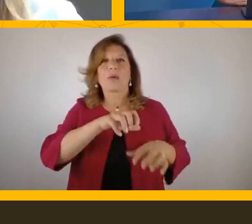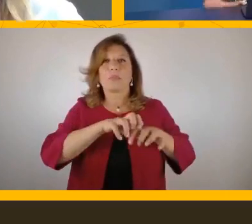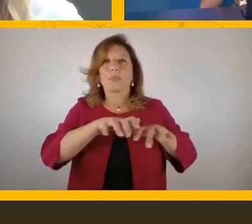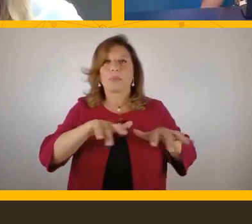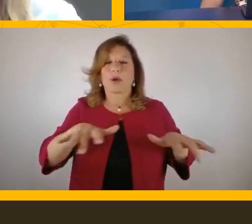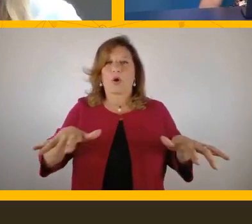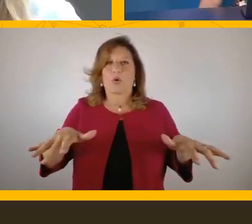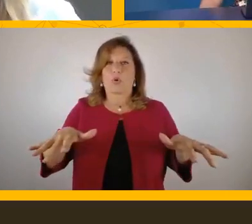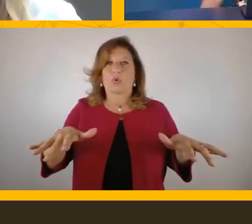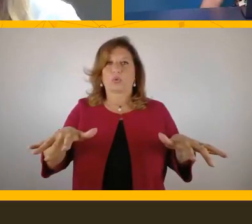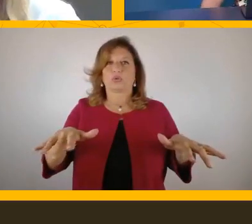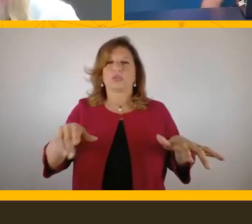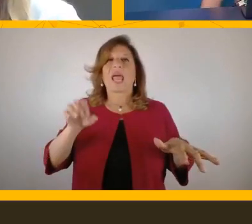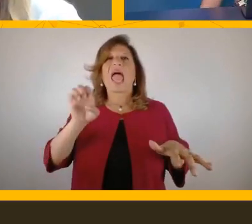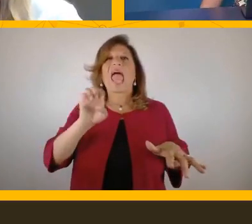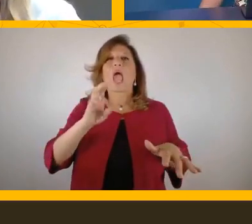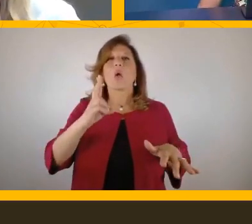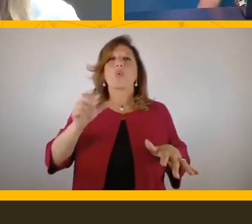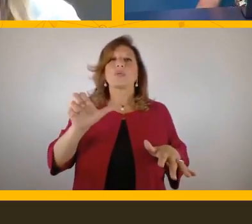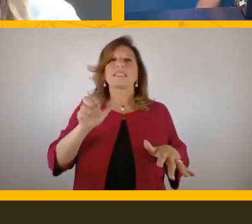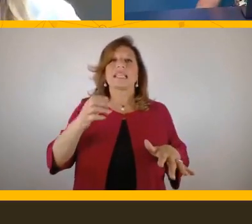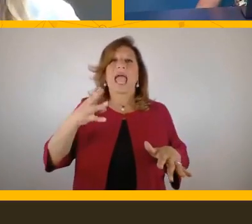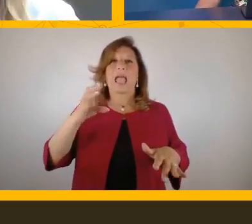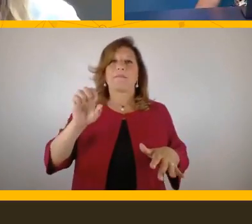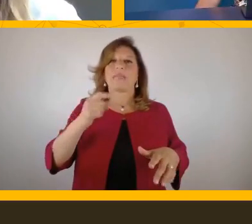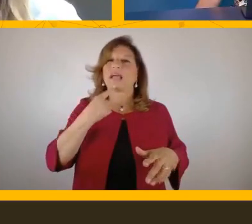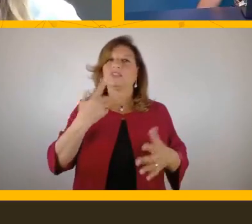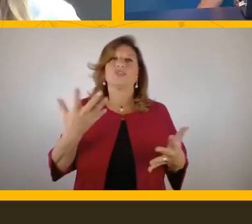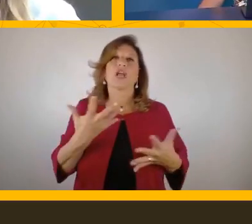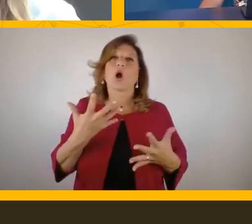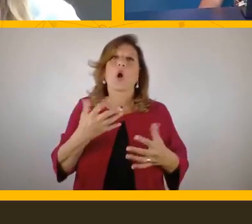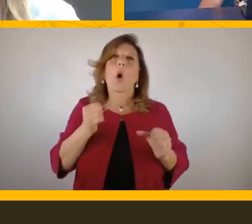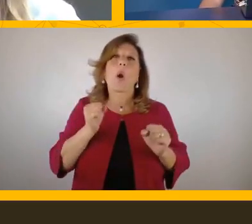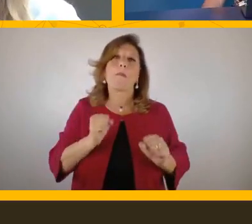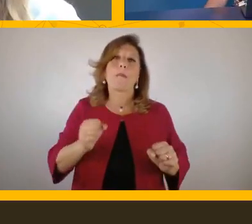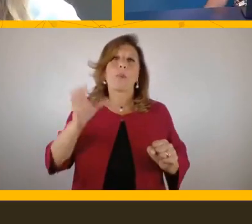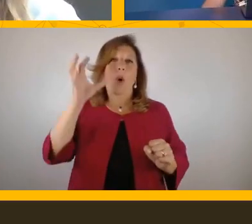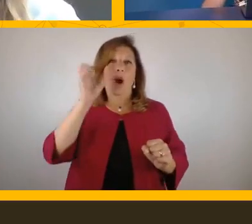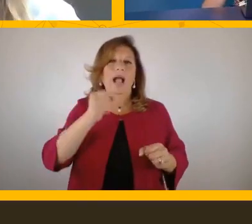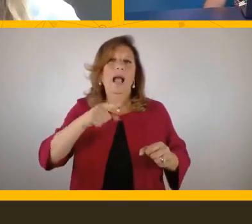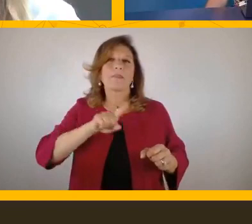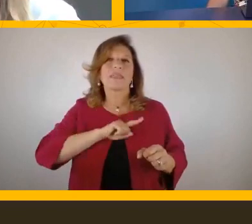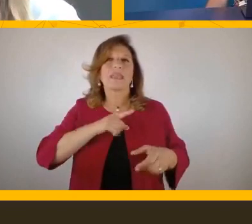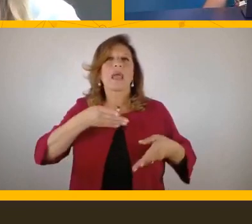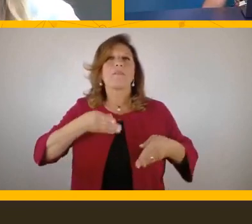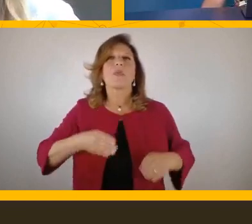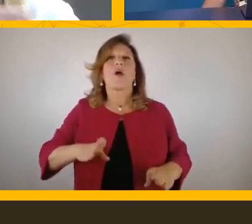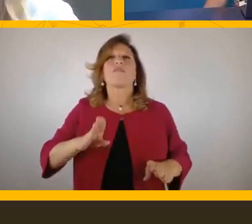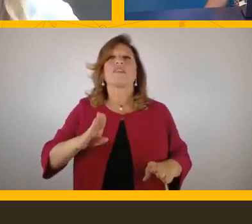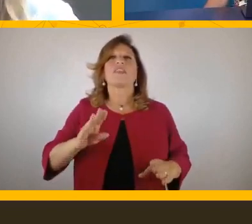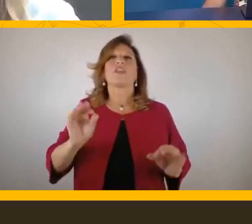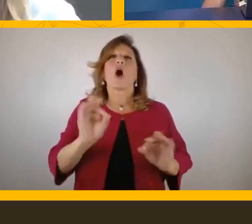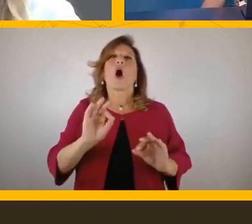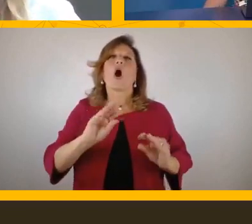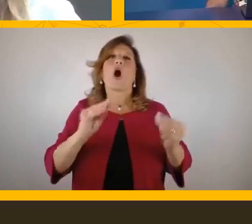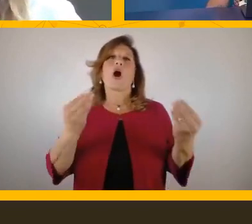fondamentalmente ecco quindi Eusebio dice c'è un modo per